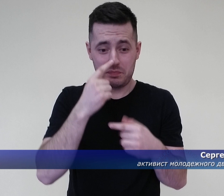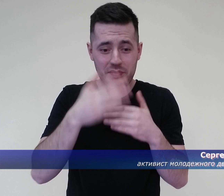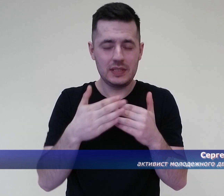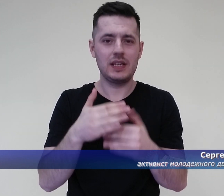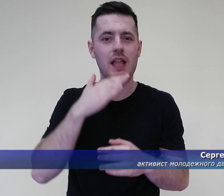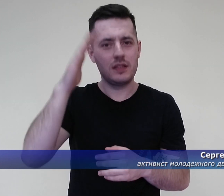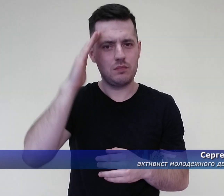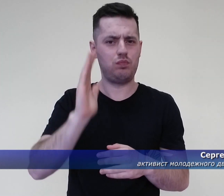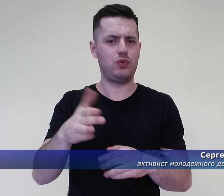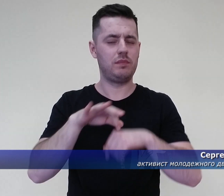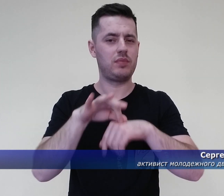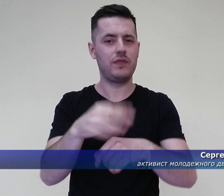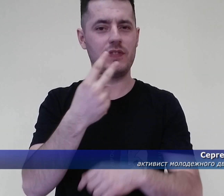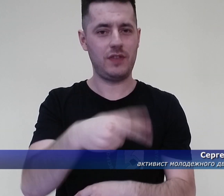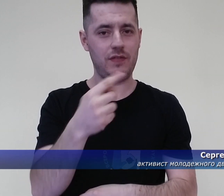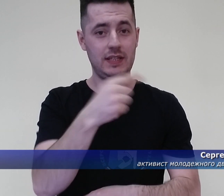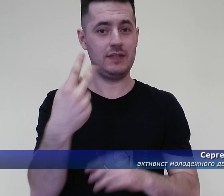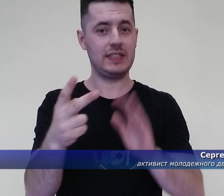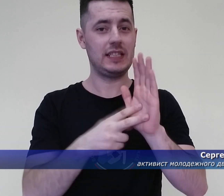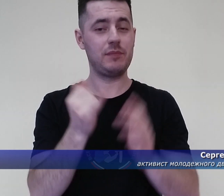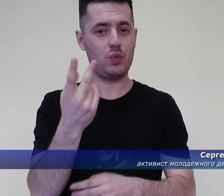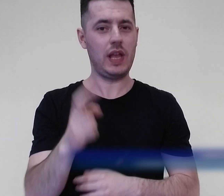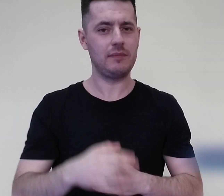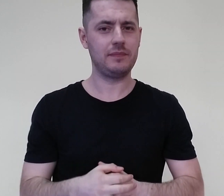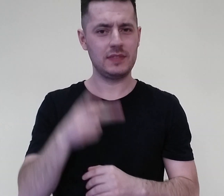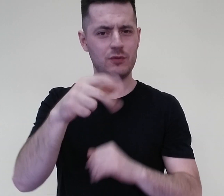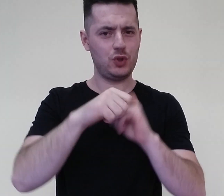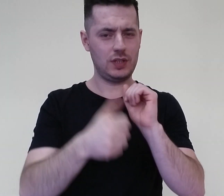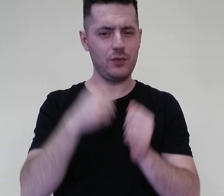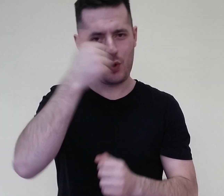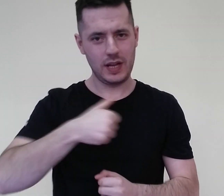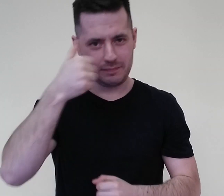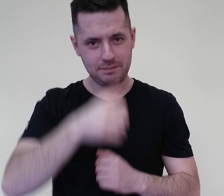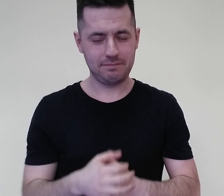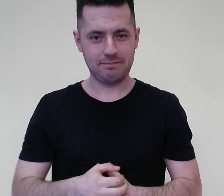Оно будет проведено этим летом 22-27 июля 2016 года на Алтае.